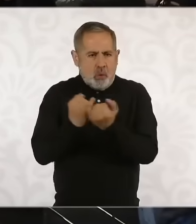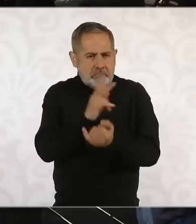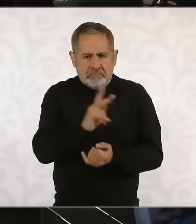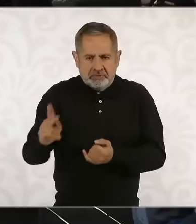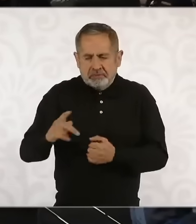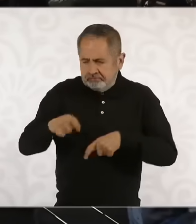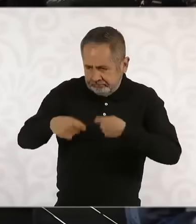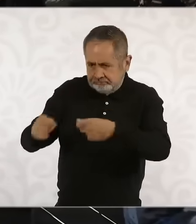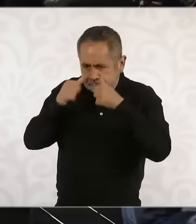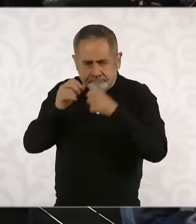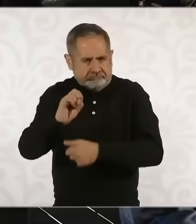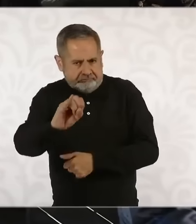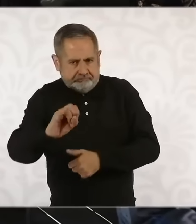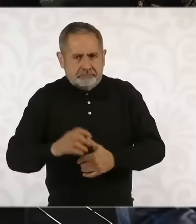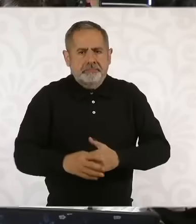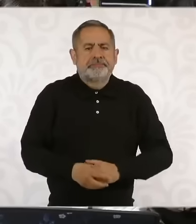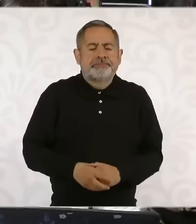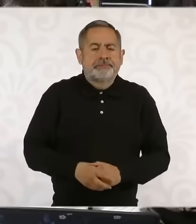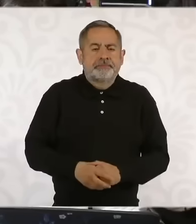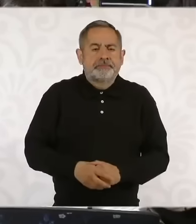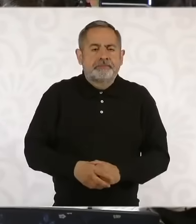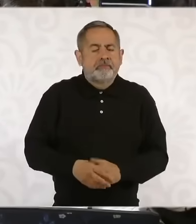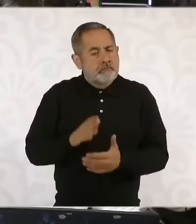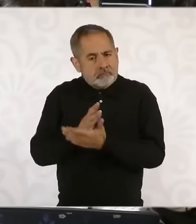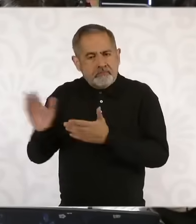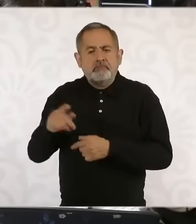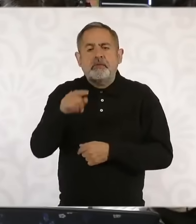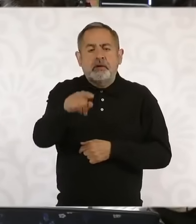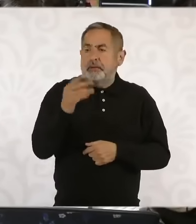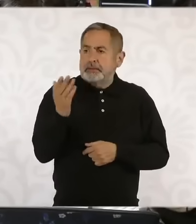Gracias. Gracias. En otra pregunta, secretaria. Fíjese que la semana pasada en Coahuila,